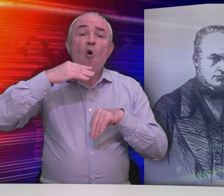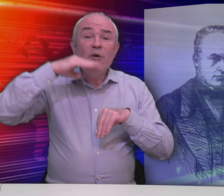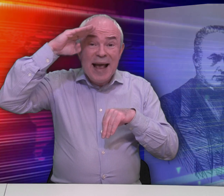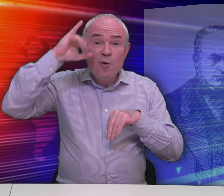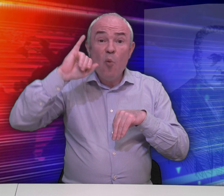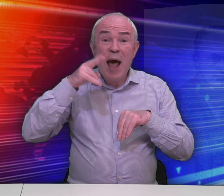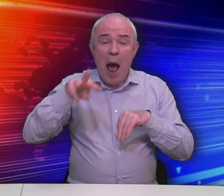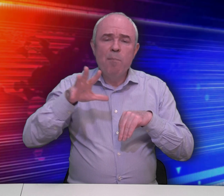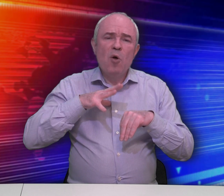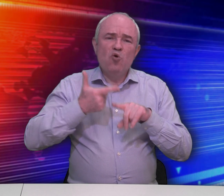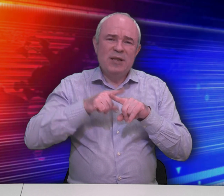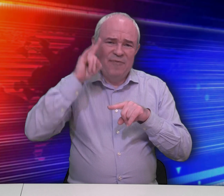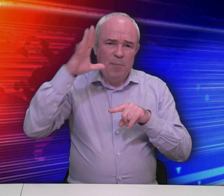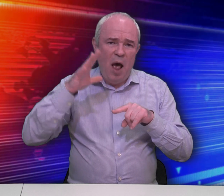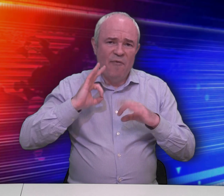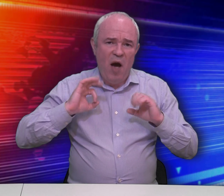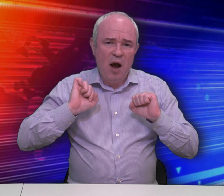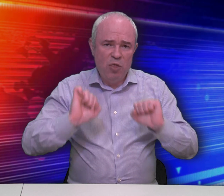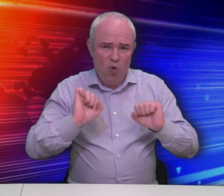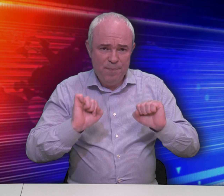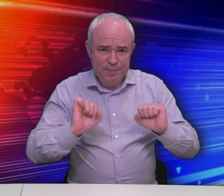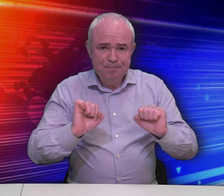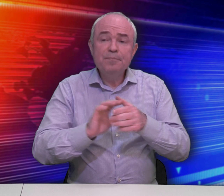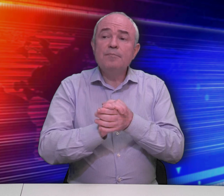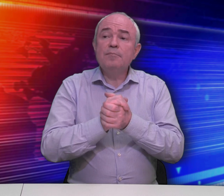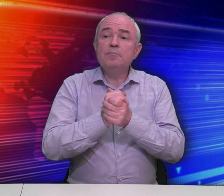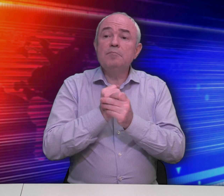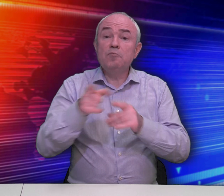Его отец Уильям был известным адвокатом.